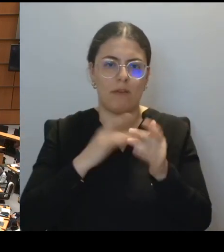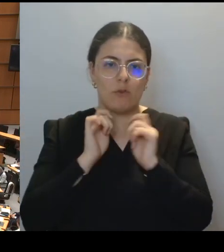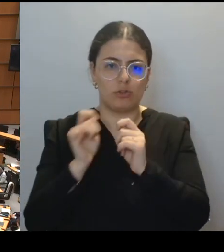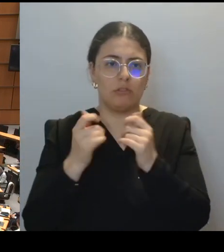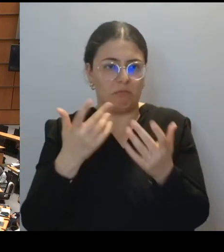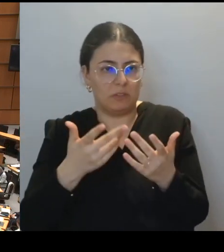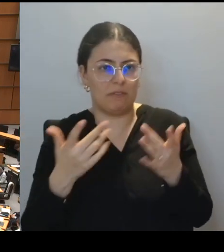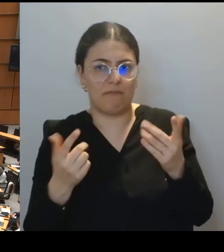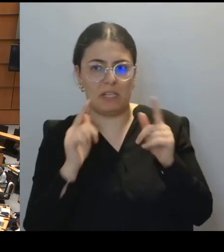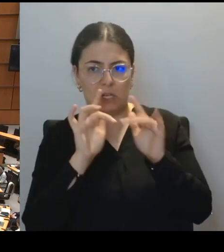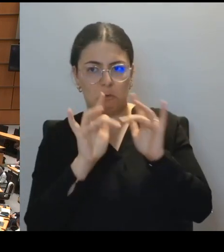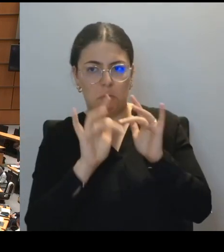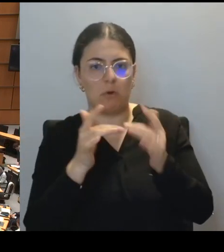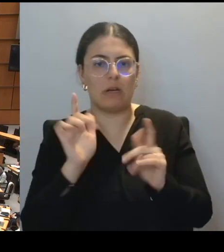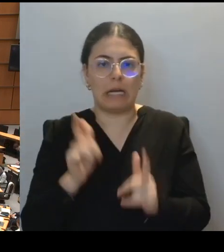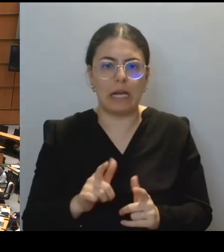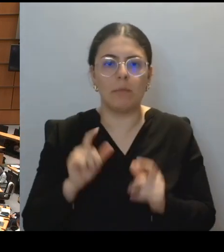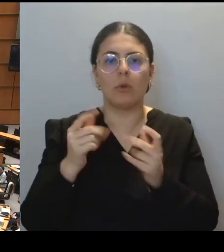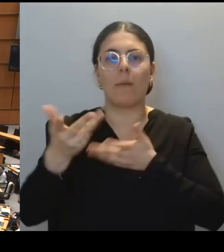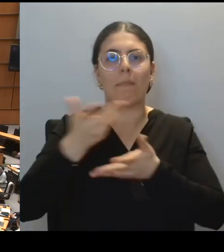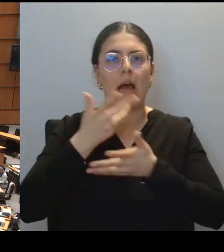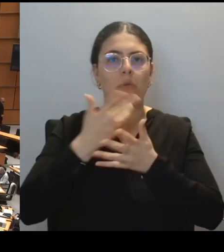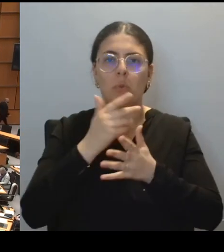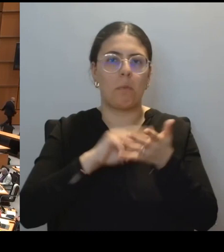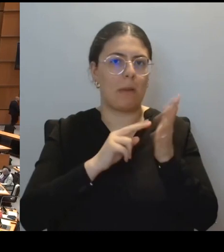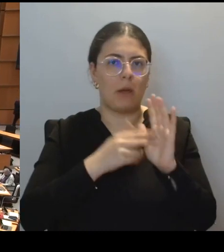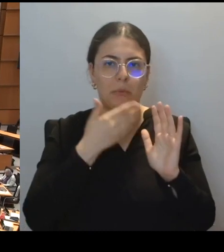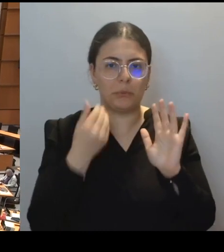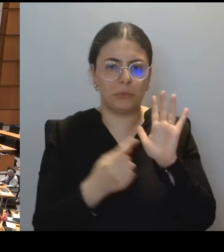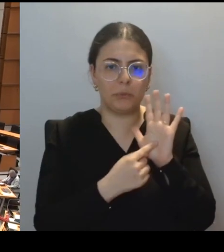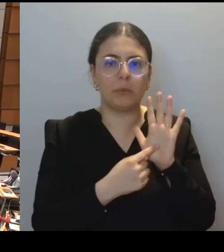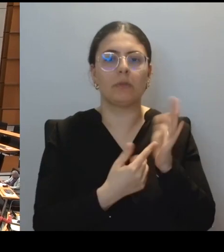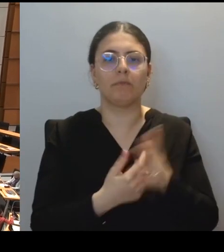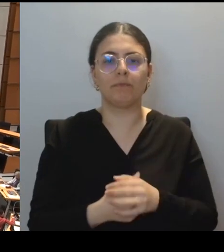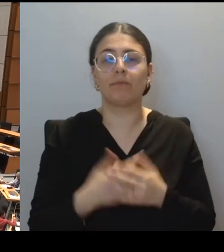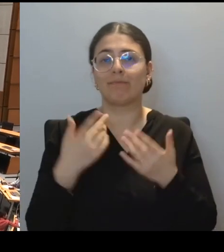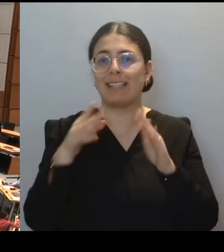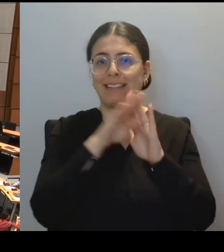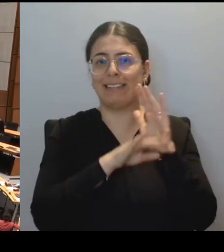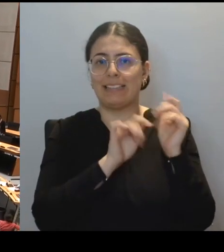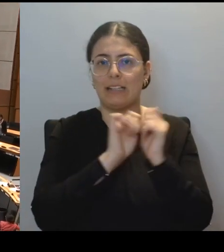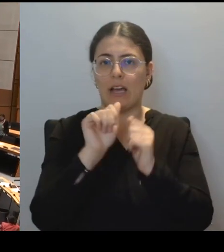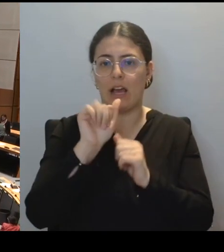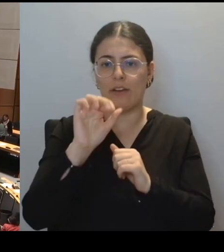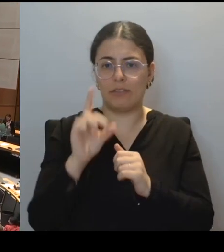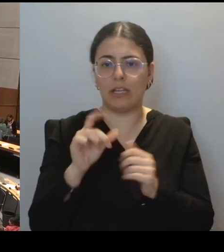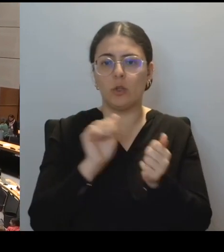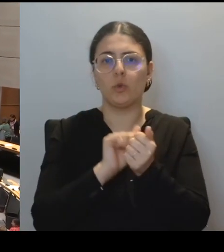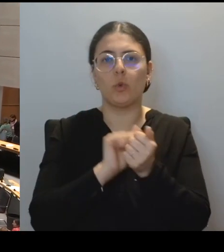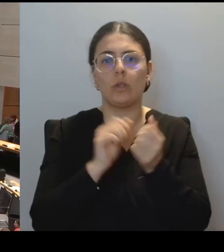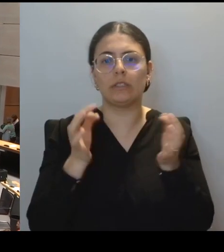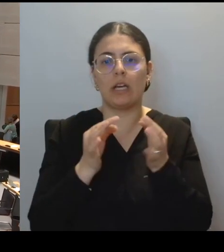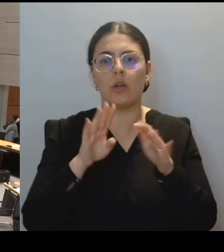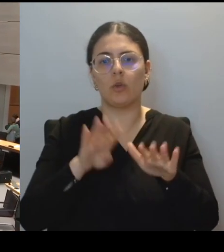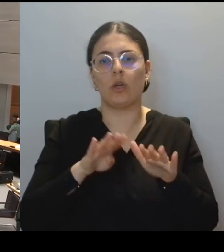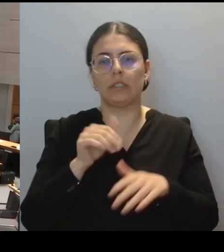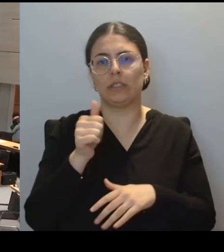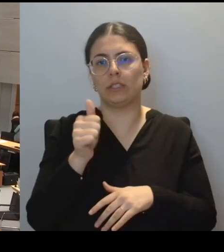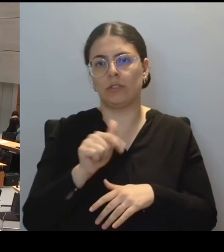Zu dem Gesetzesantrag der AfD Fraktion auf Drucksache 191234 empfiehlt der Fachausschuss gemäß der Beschlussempfehlung auf Drucksache 191421